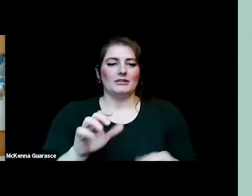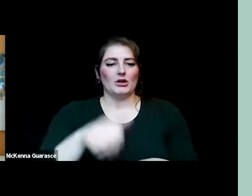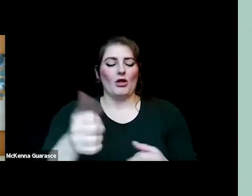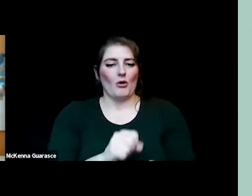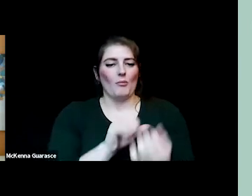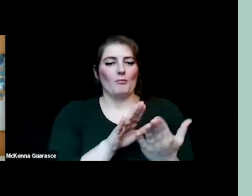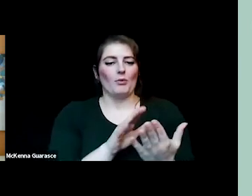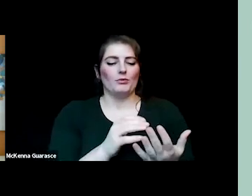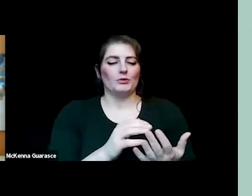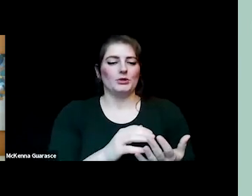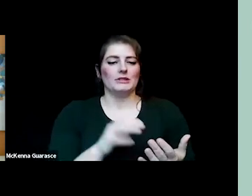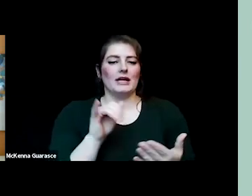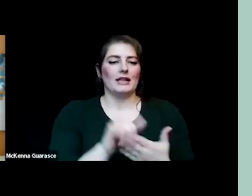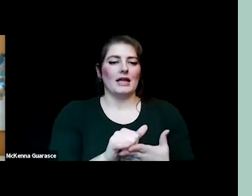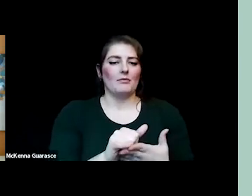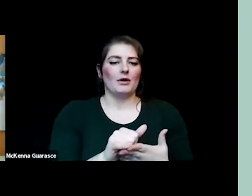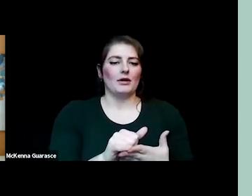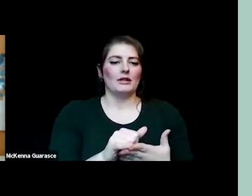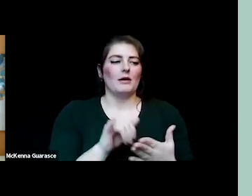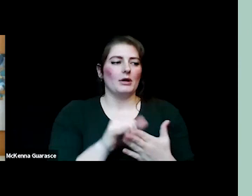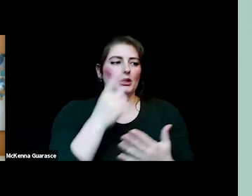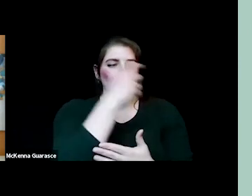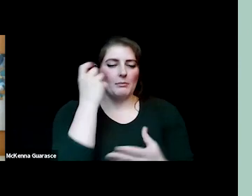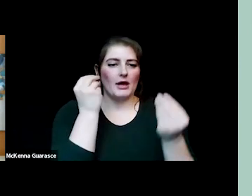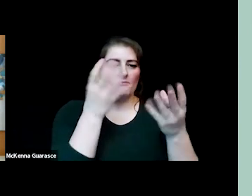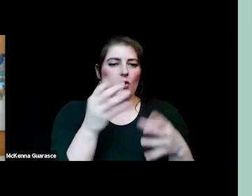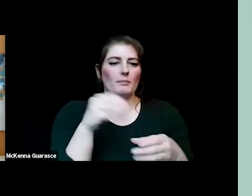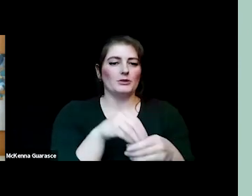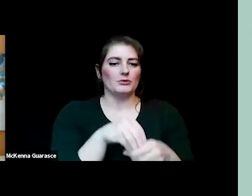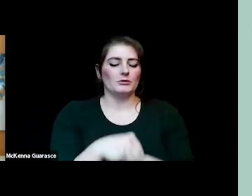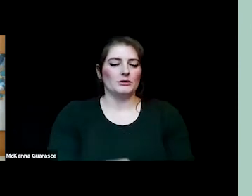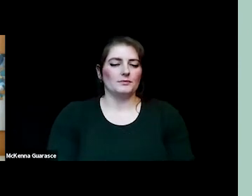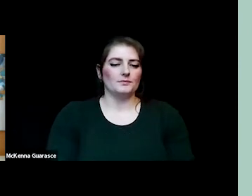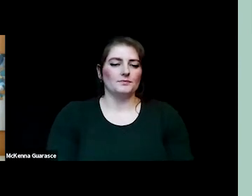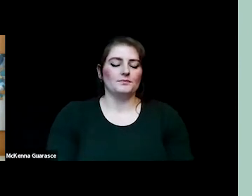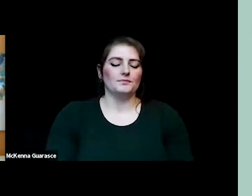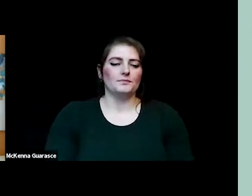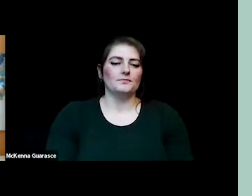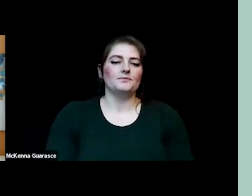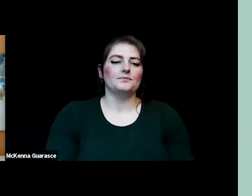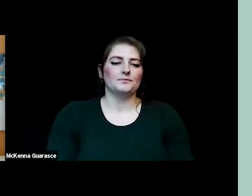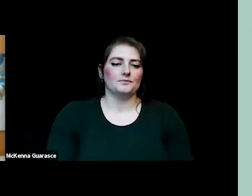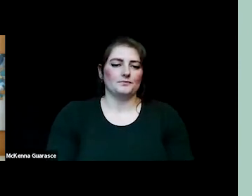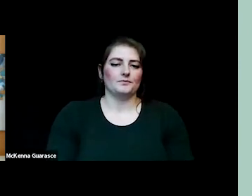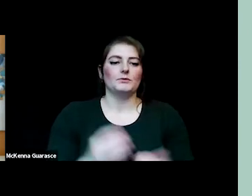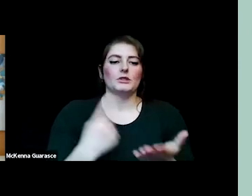intervenciones más sólidas e informadas sobre el trauma. Para hablar más sobre esa iniciativa,